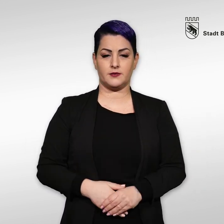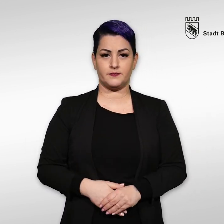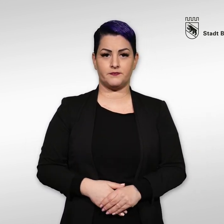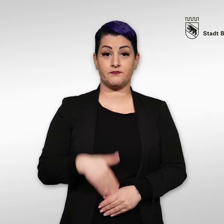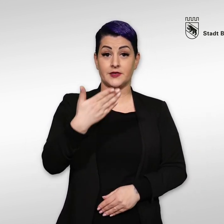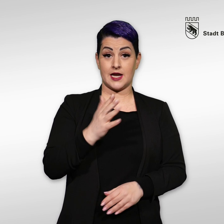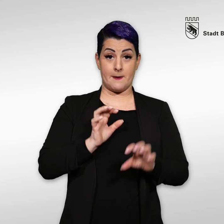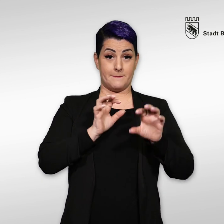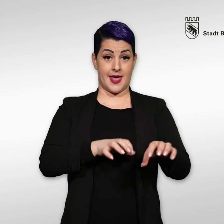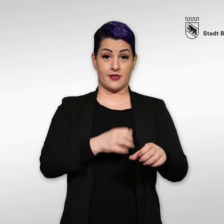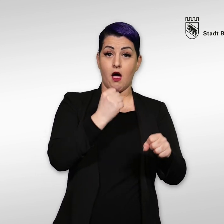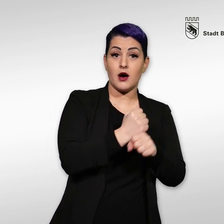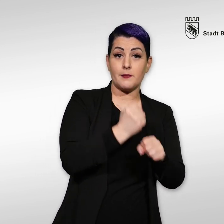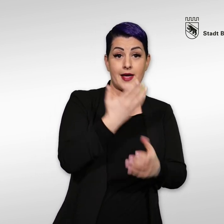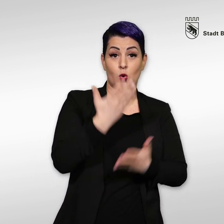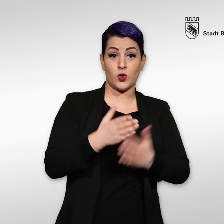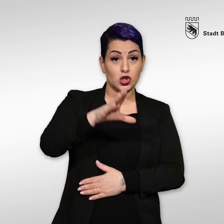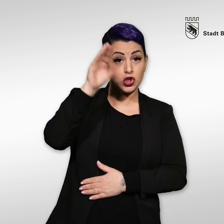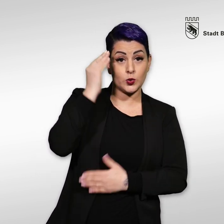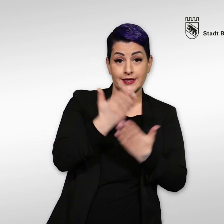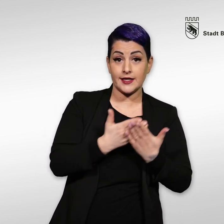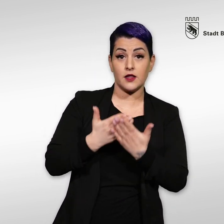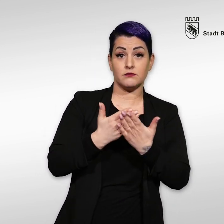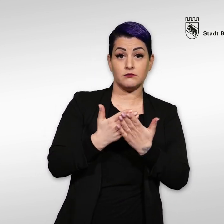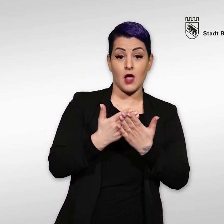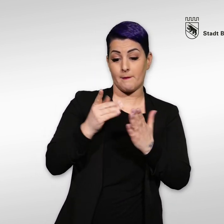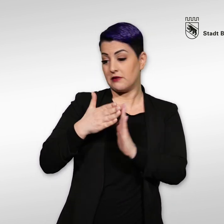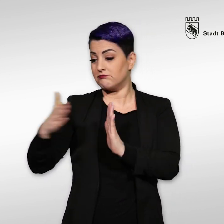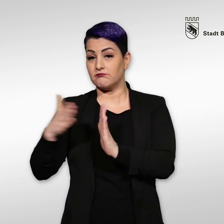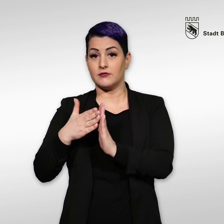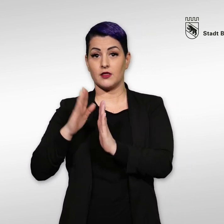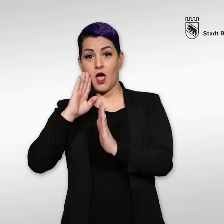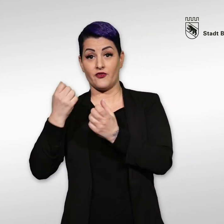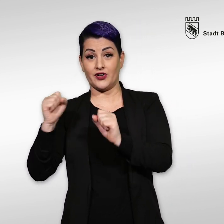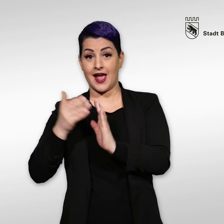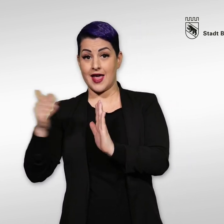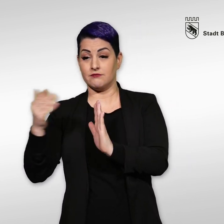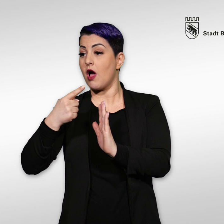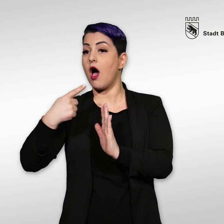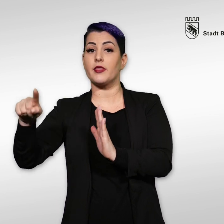Sie arbeiten oder studieren in Bern. Sie verbringen ihre freien Tage an einem anderen Ort.